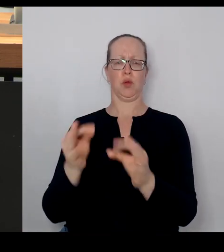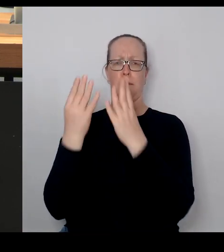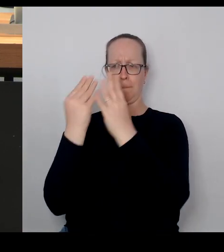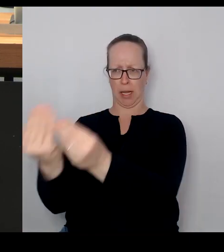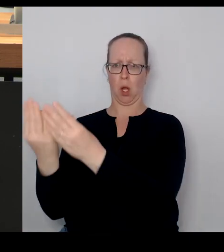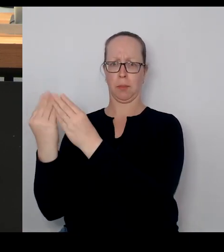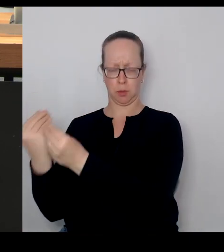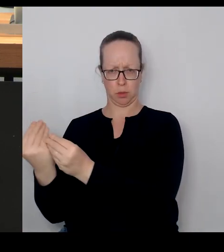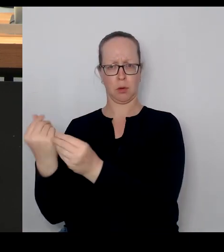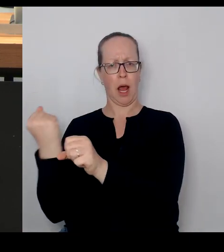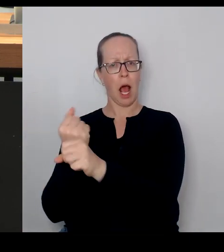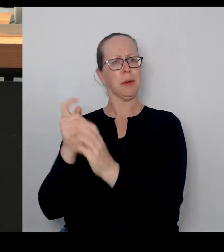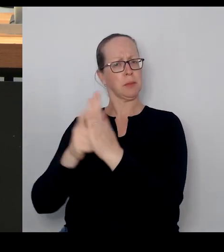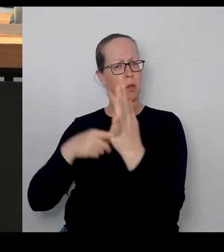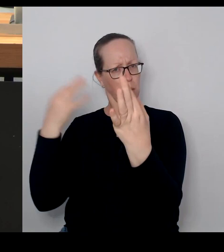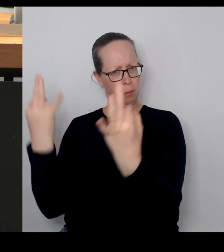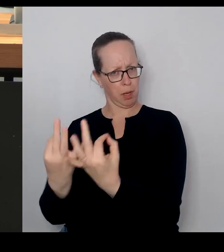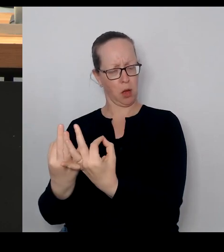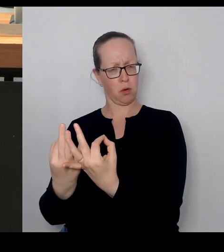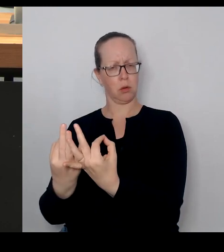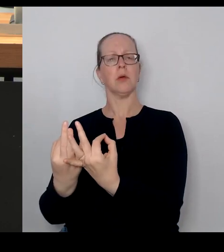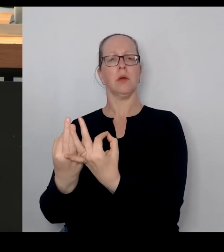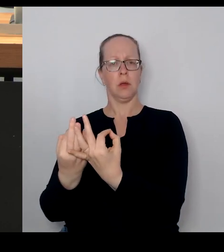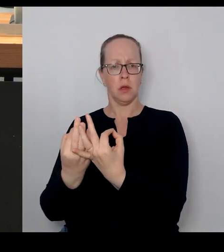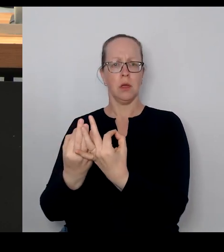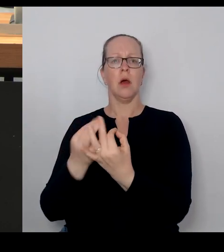Deshalb bitte ich sie um Zustimmung zu unserem Antrag. Vielen Dank.